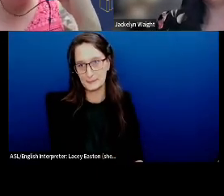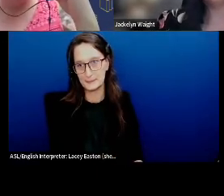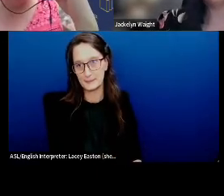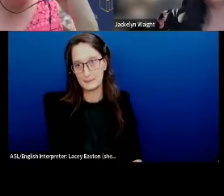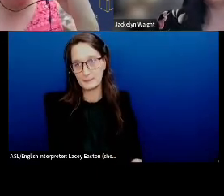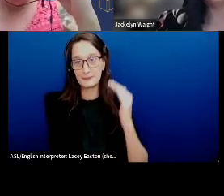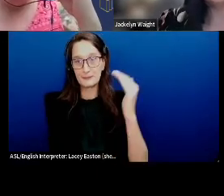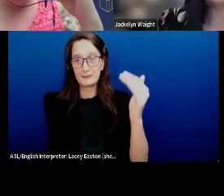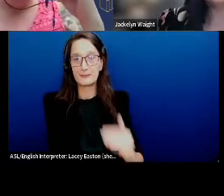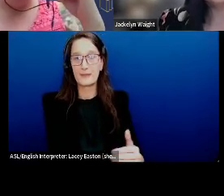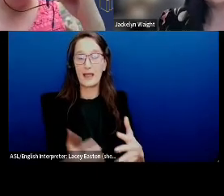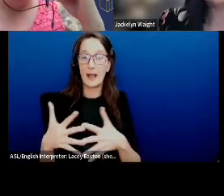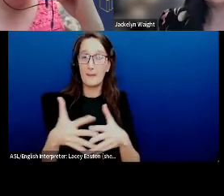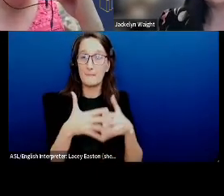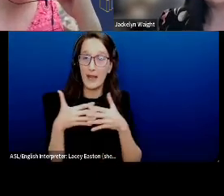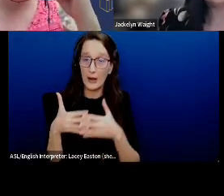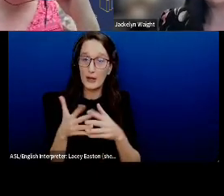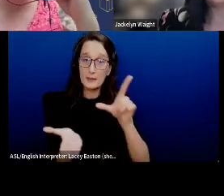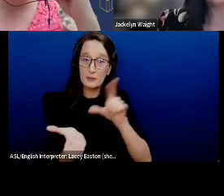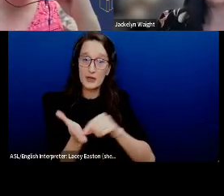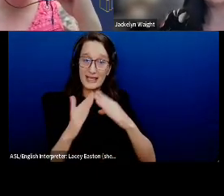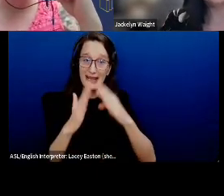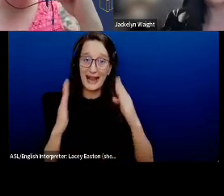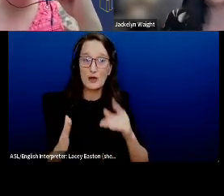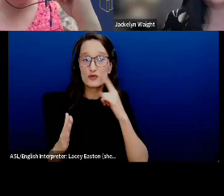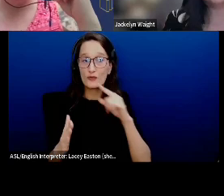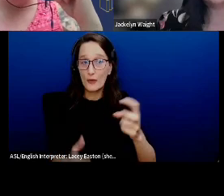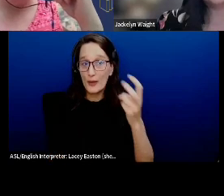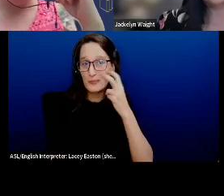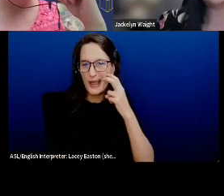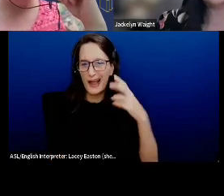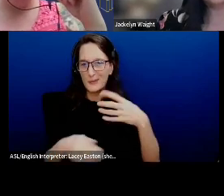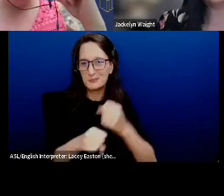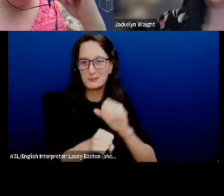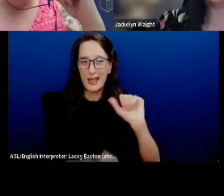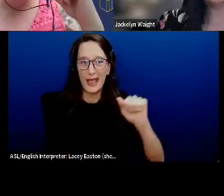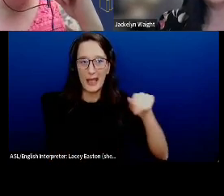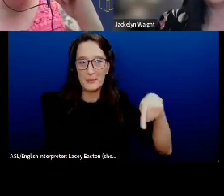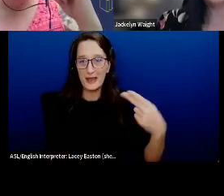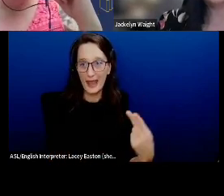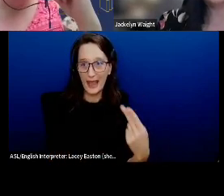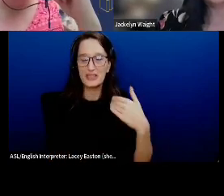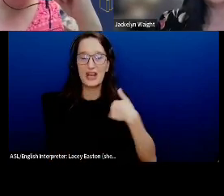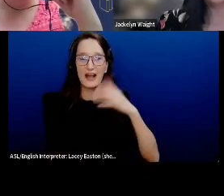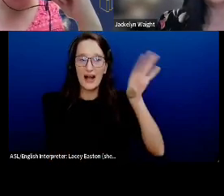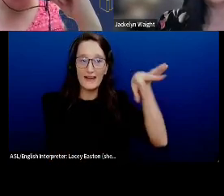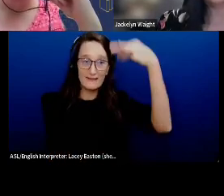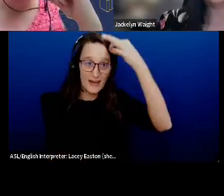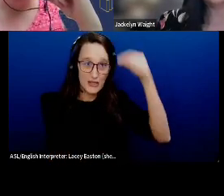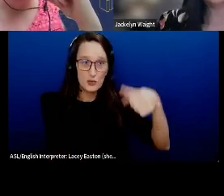programa de cuotas federales de la American Printing House for the Blind (APH) asigna fondos federales a